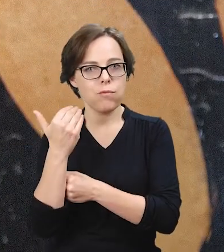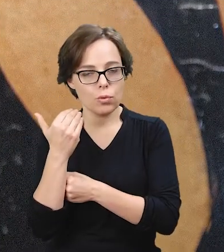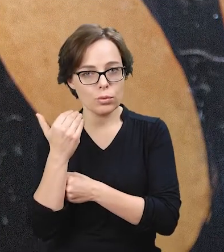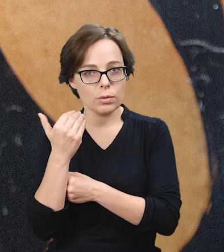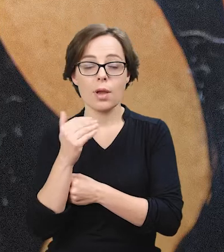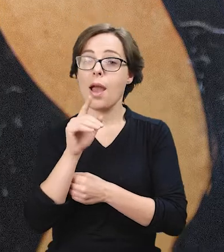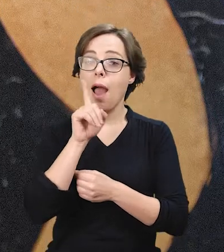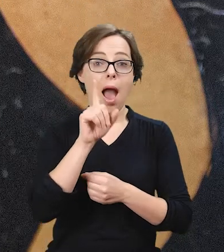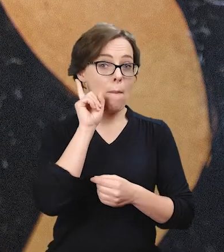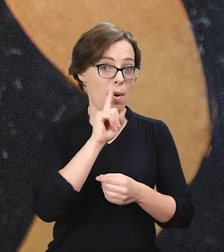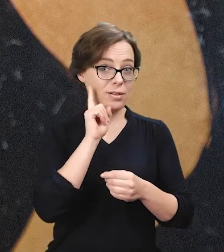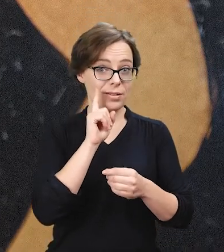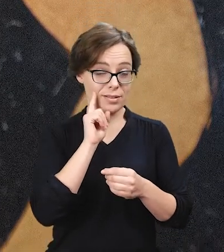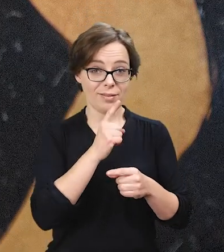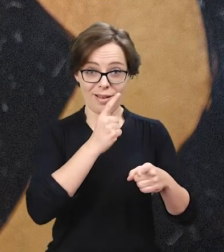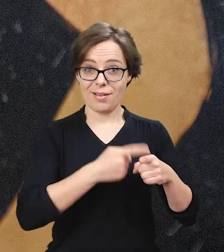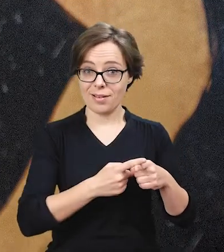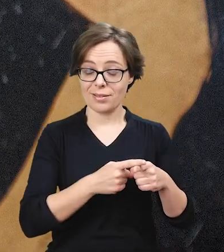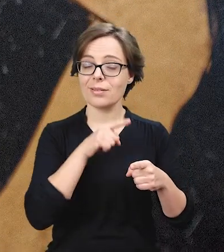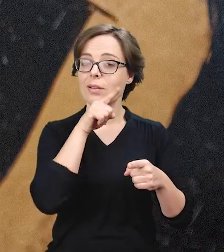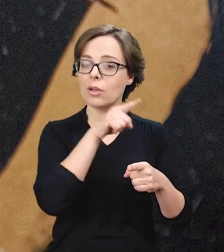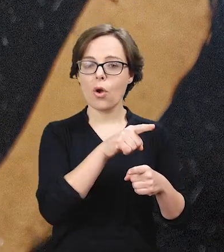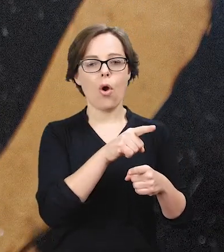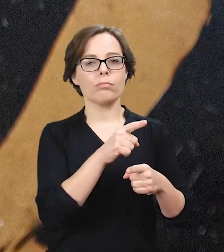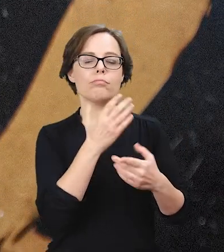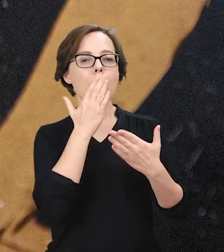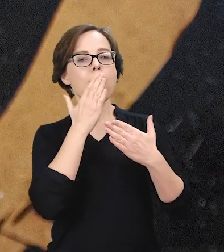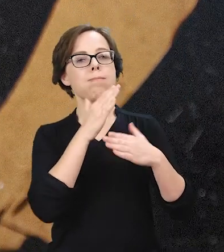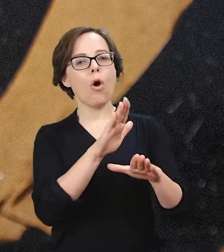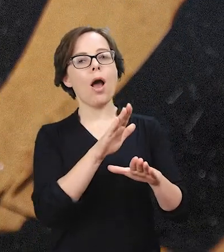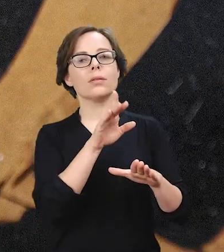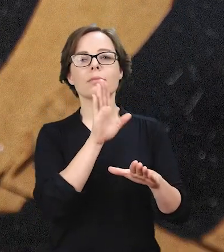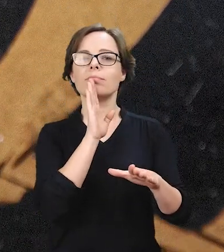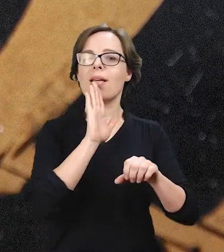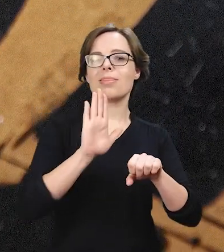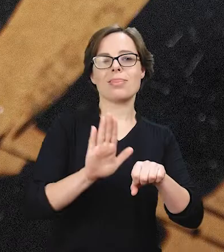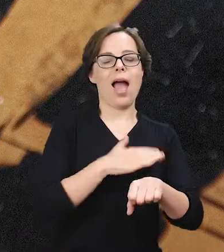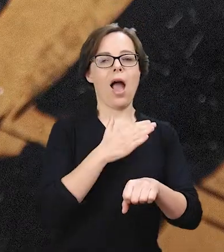a grecki mężczyzna został przedstawiany w tak zwanej heroicznej nagości.